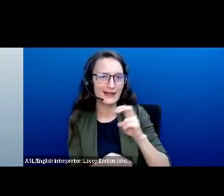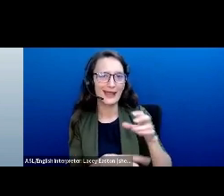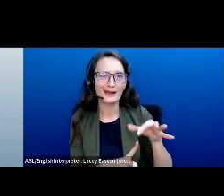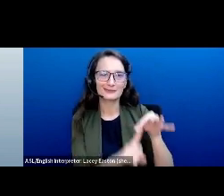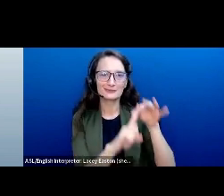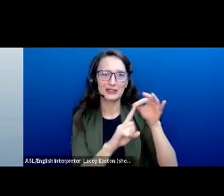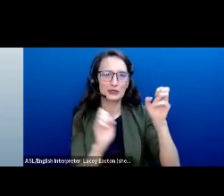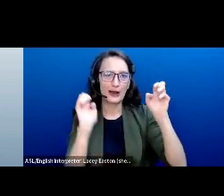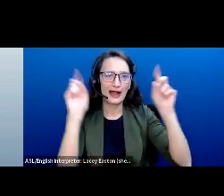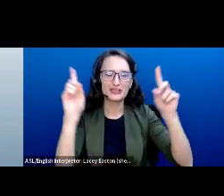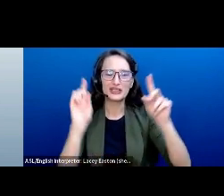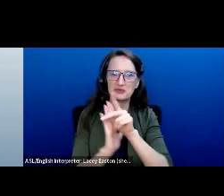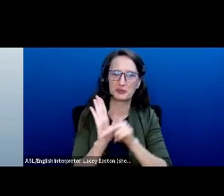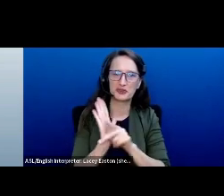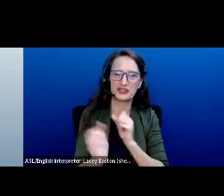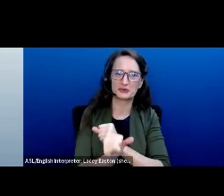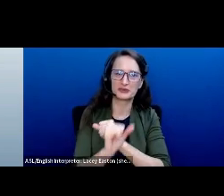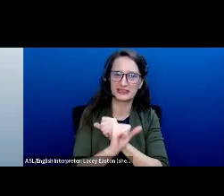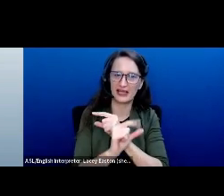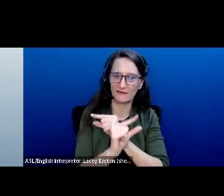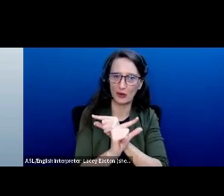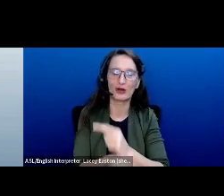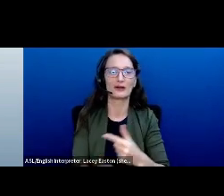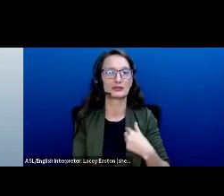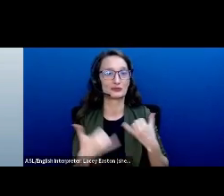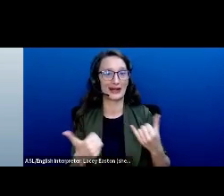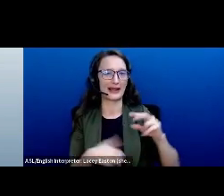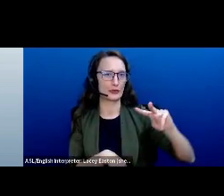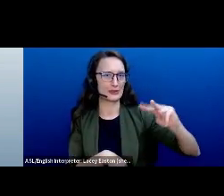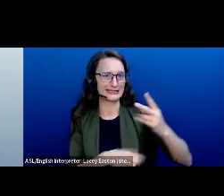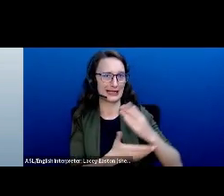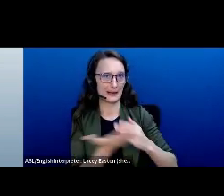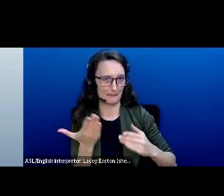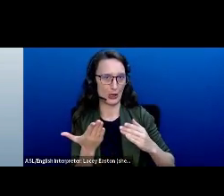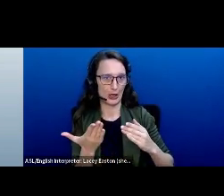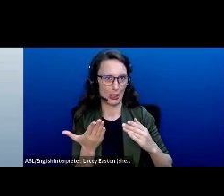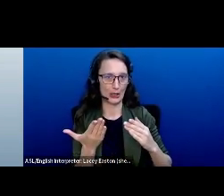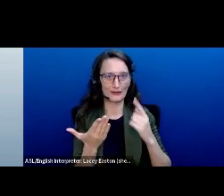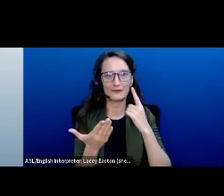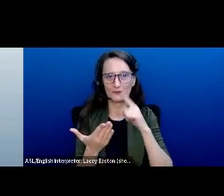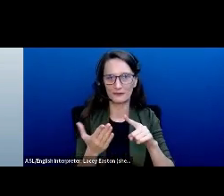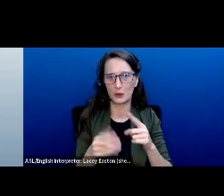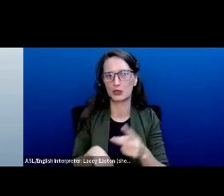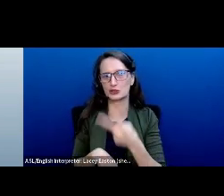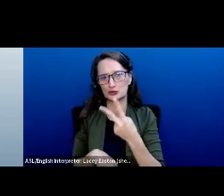segunda parte de una serie de dos partes. Esta presentación es presentada por la